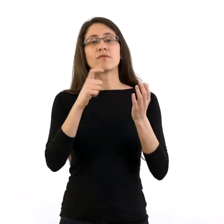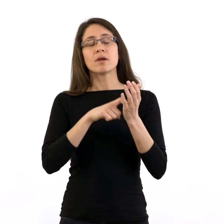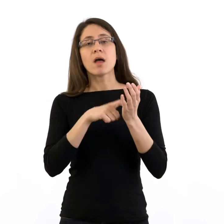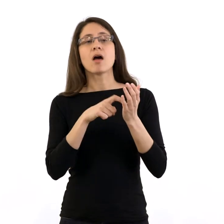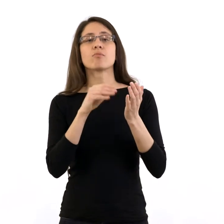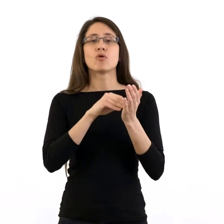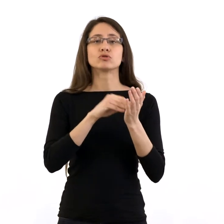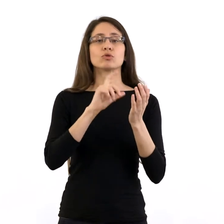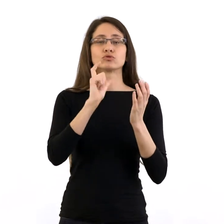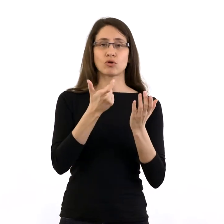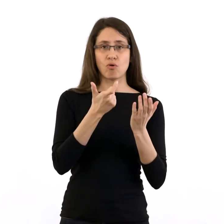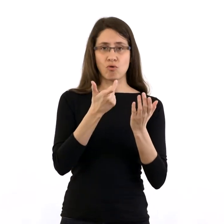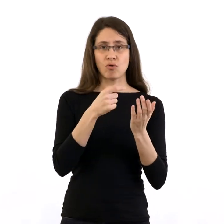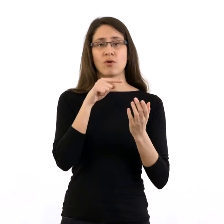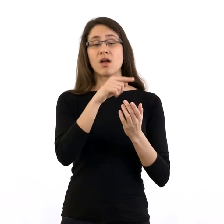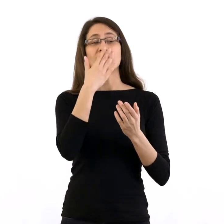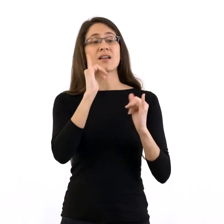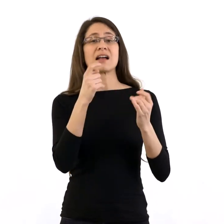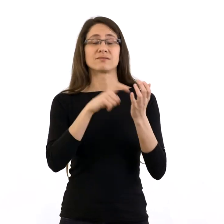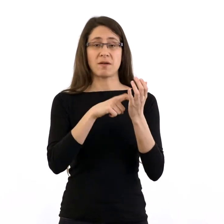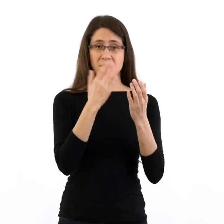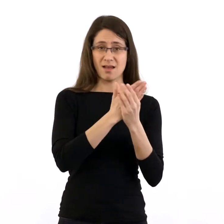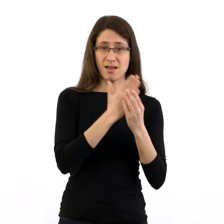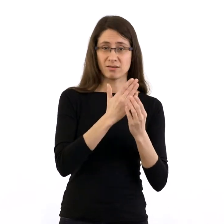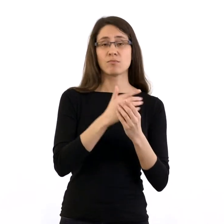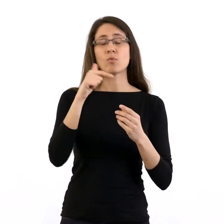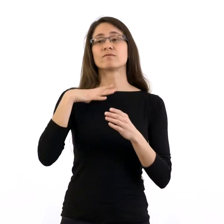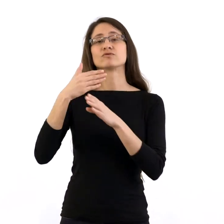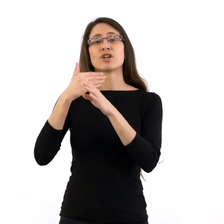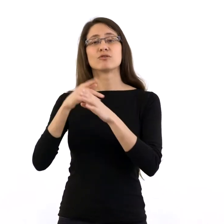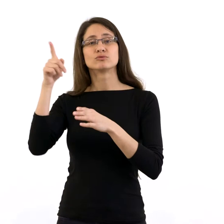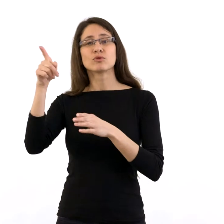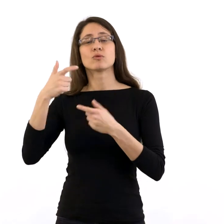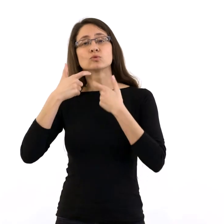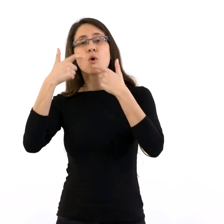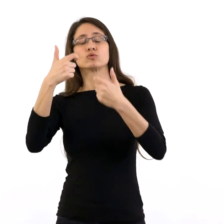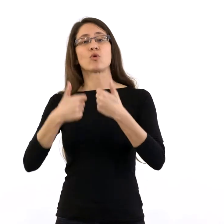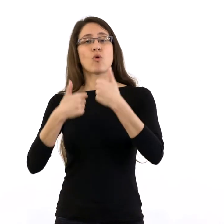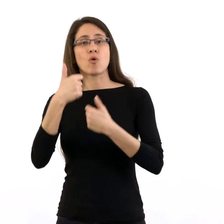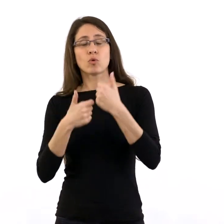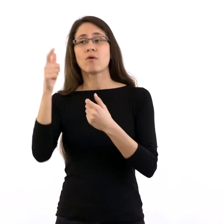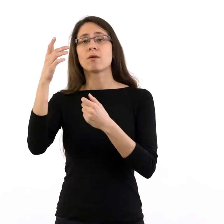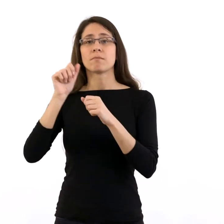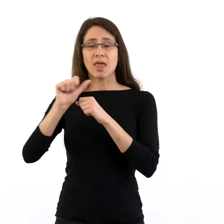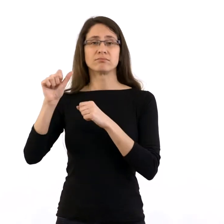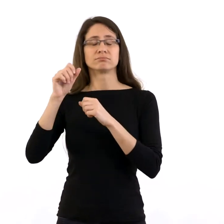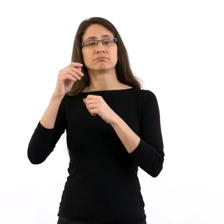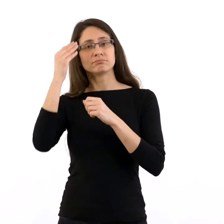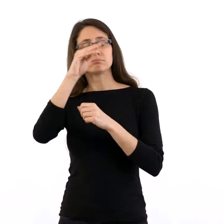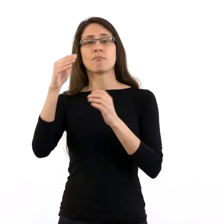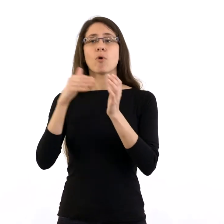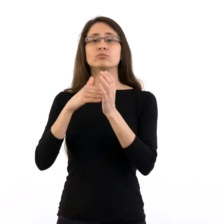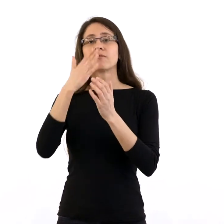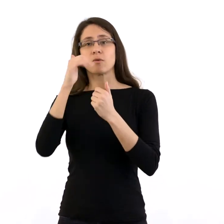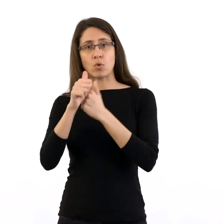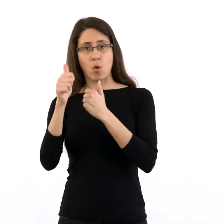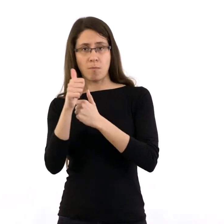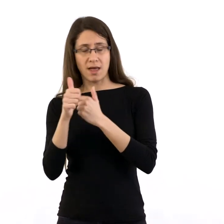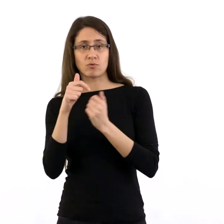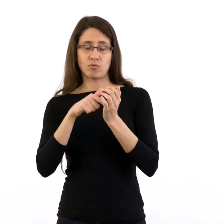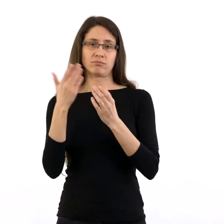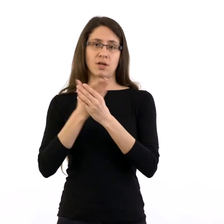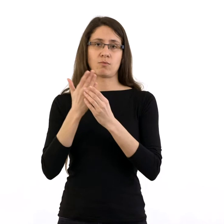wraz z wymaganymi załącznikami w sposób określony w dokumentacji konkursowej.